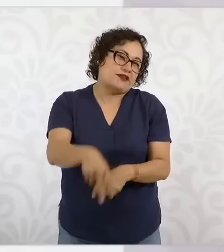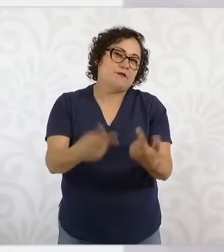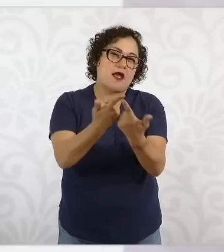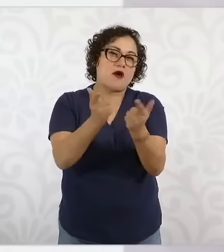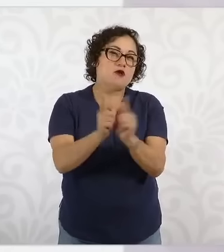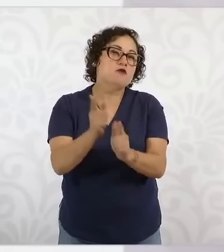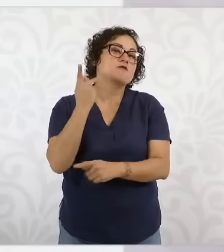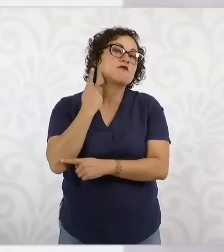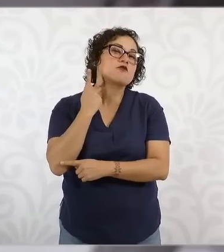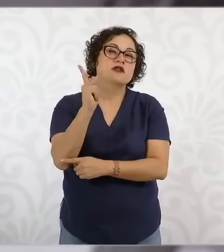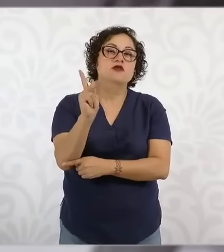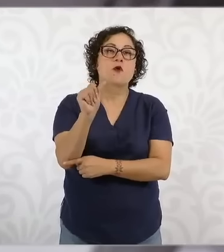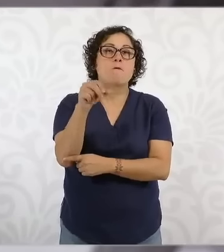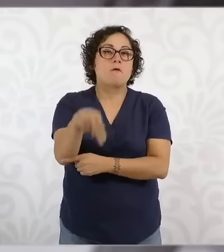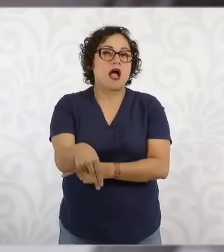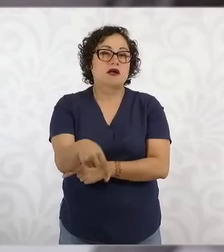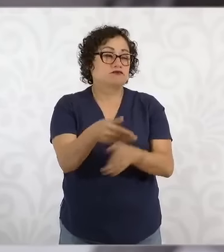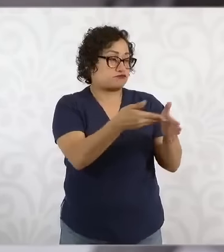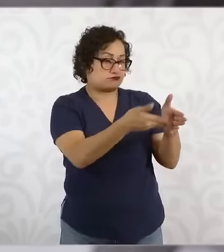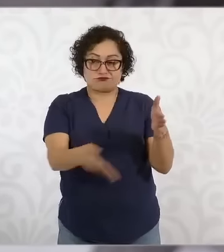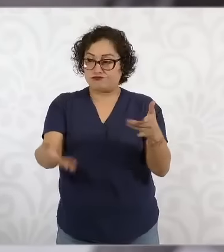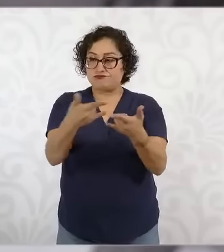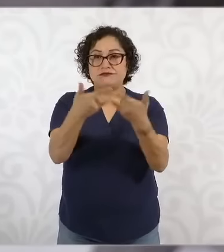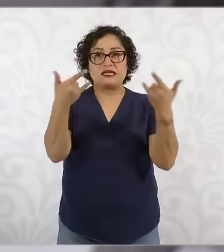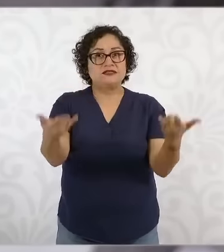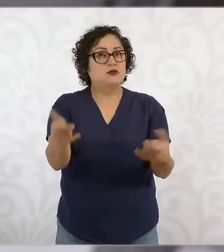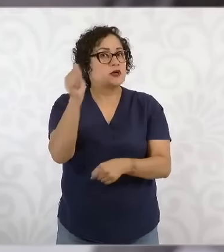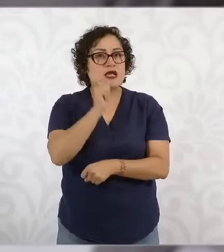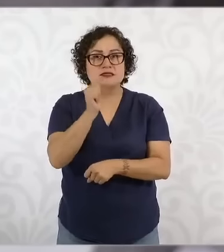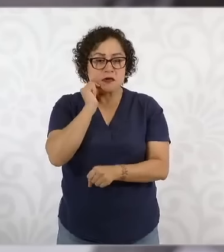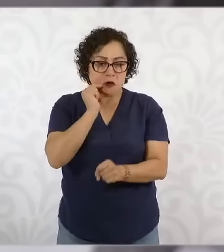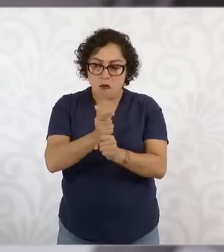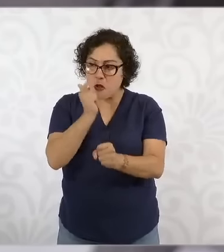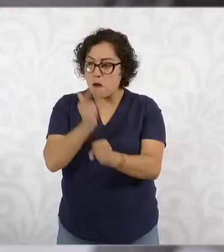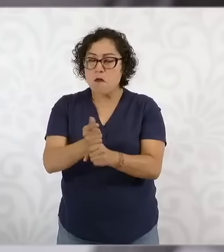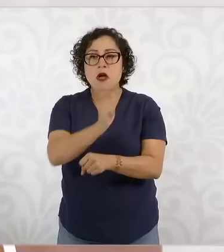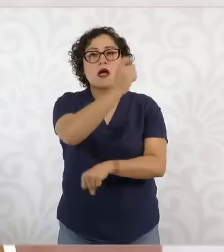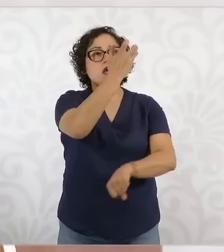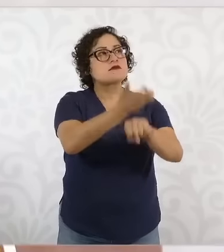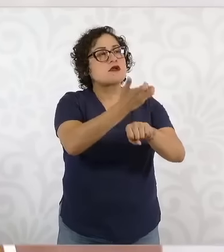siempre con los Estados Unidos de subordinación en un en una actitud de subordinación.